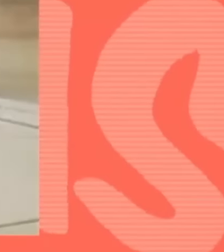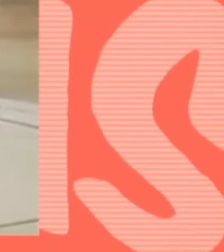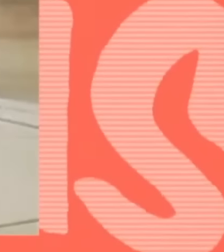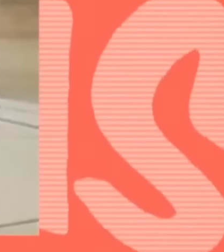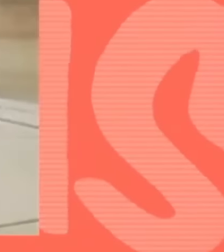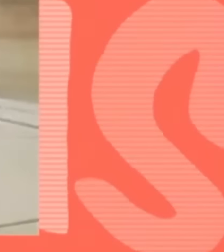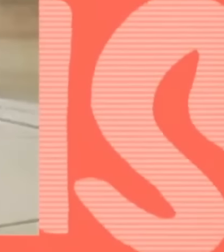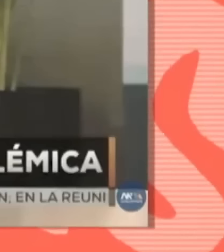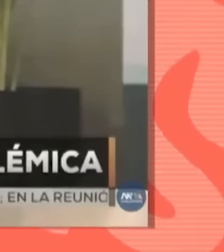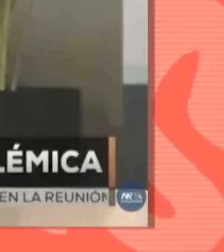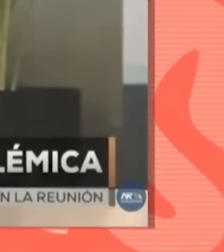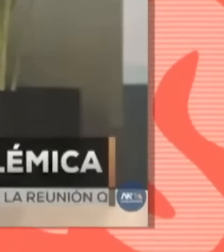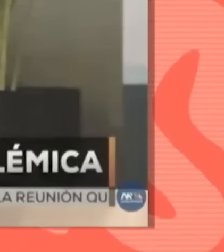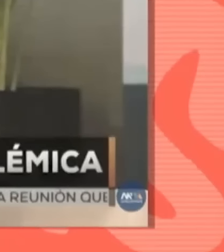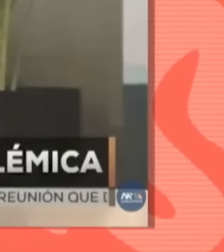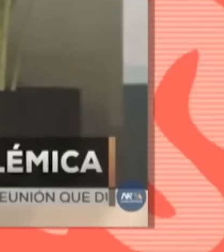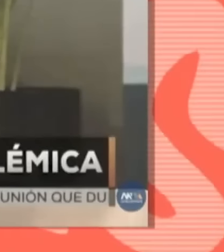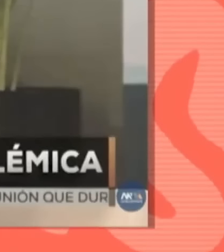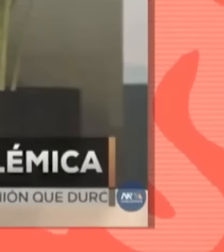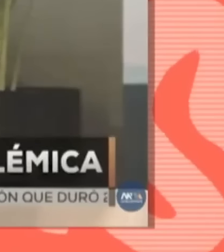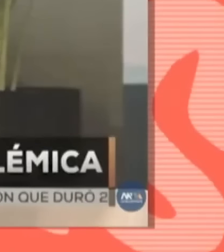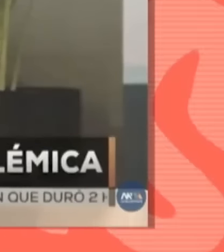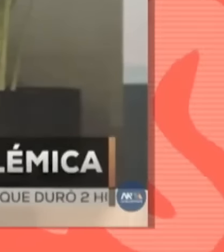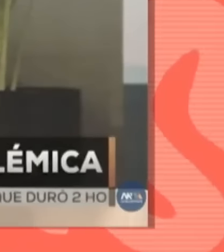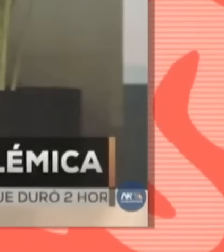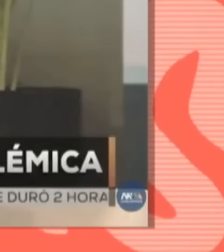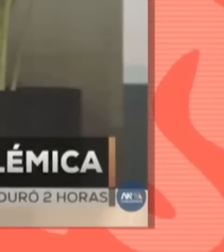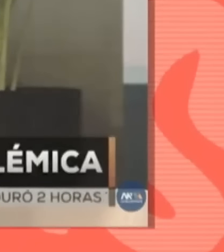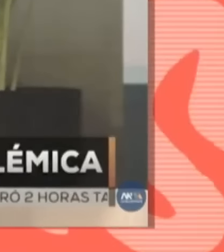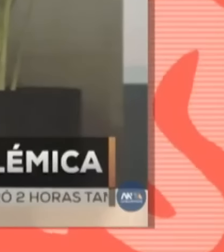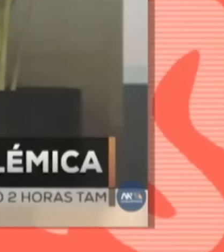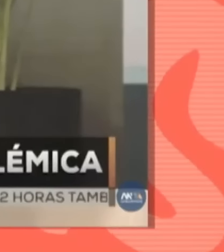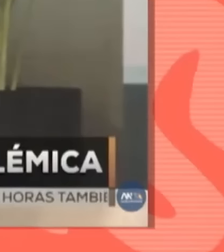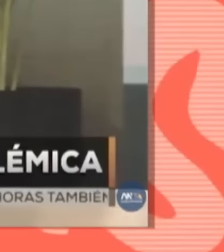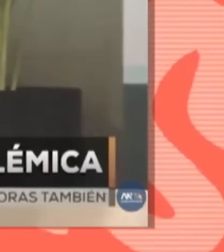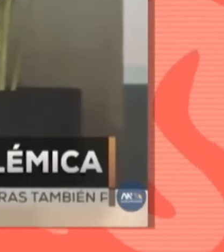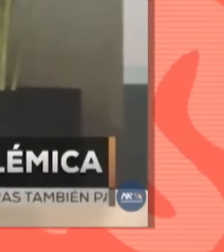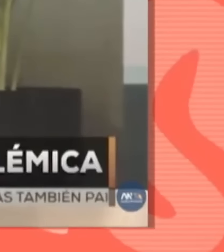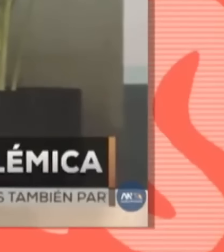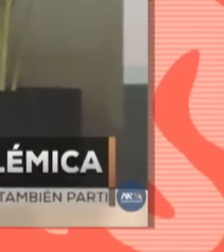censura en distintas plataformas y redes sociales, que el INE tenga la capacidad de incluso bajar